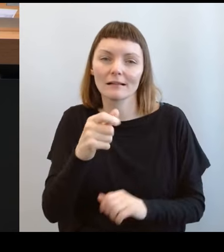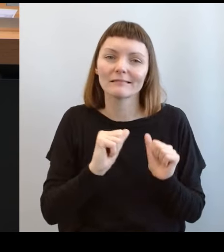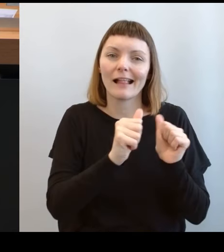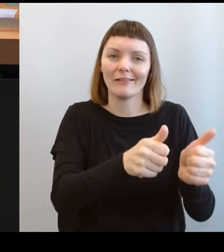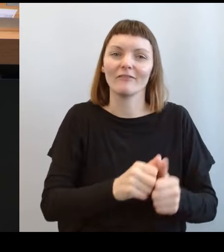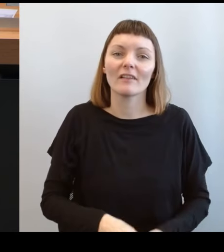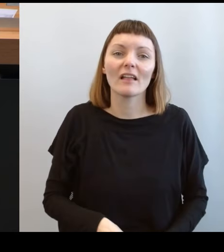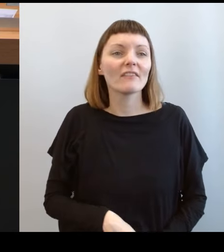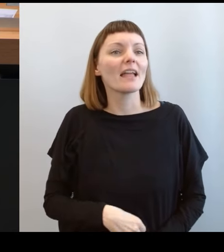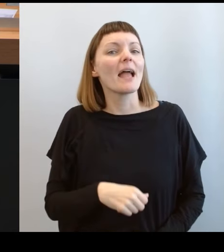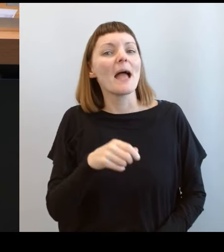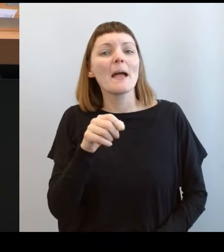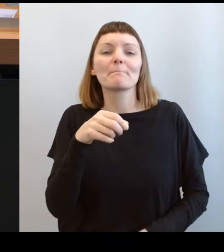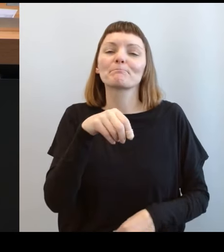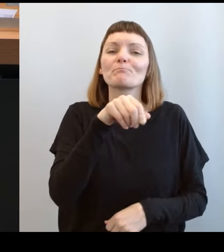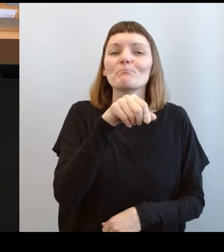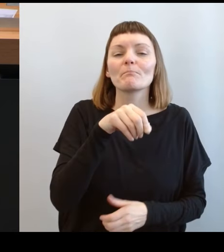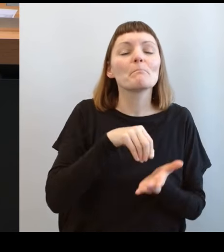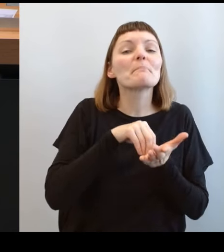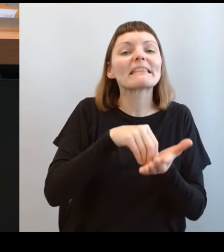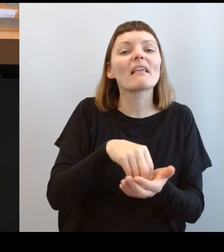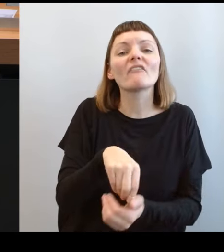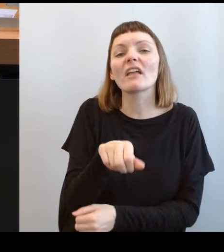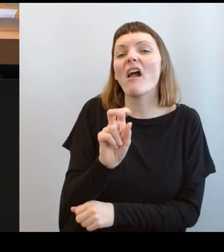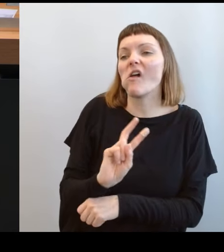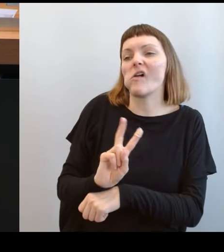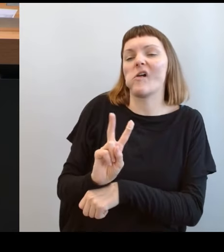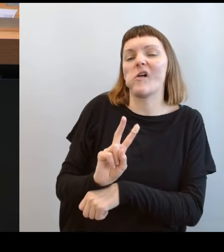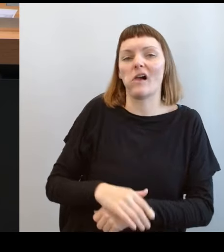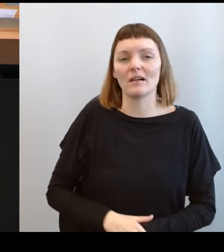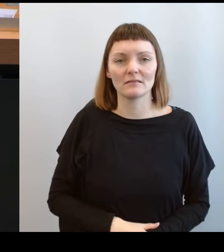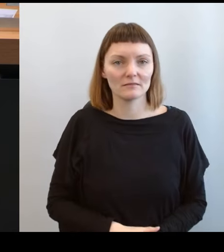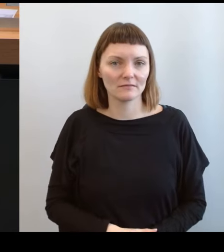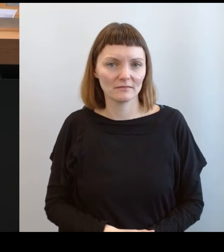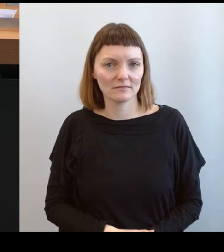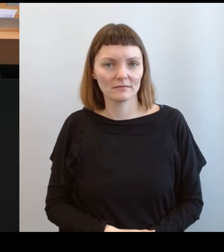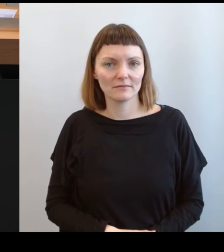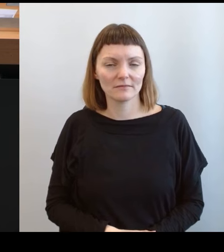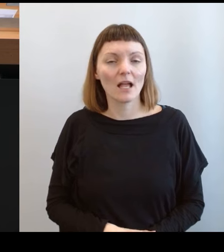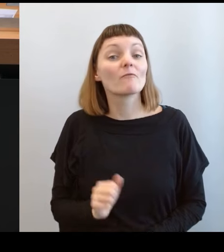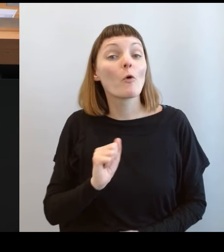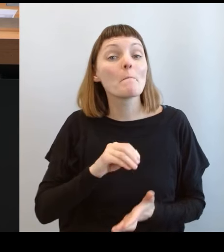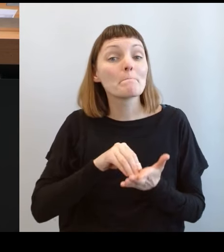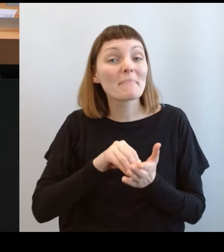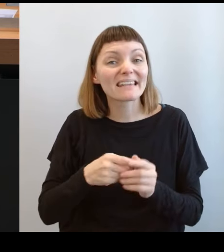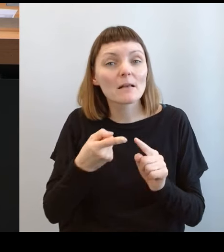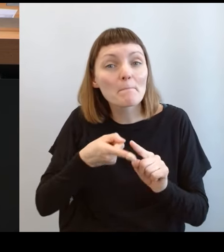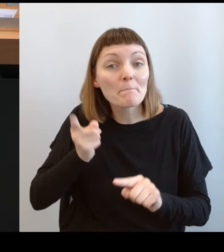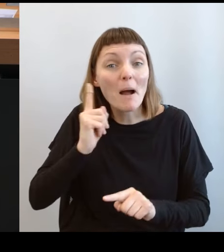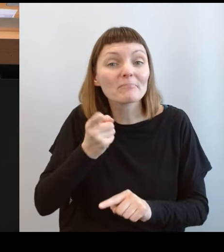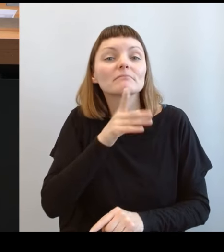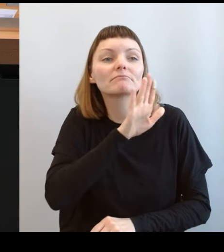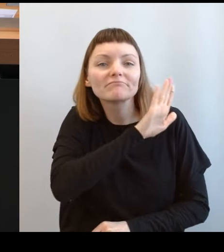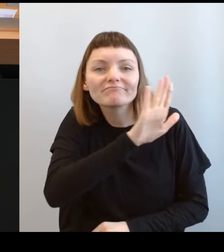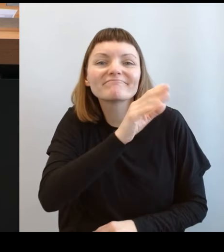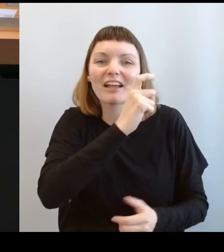Die Verantwortung für die steigenden Mieten tragen allein Sie und die Verantwortung dafür, dass Berliner keine Wohnungen finden